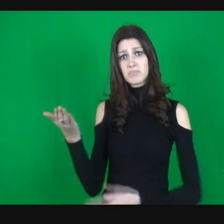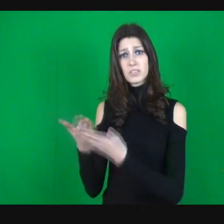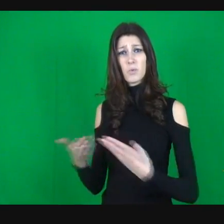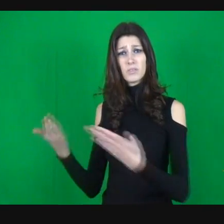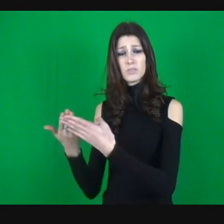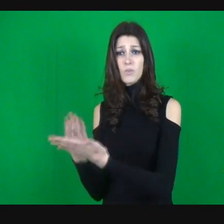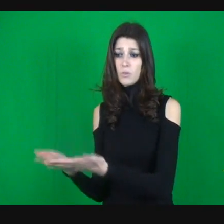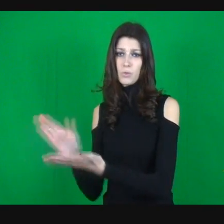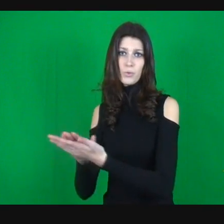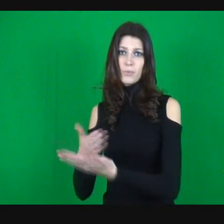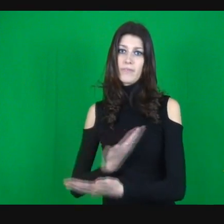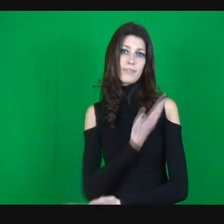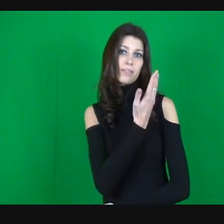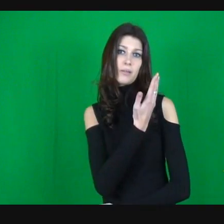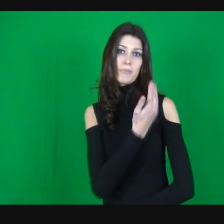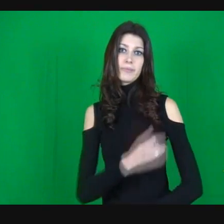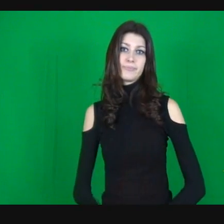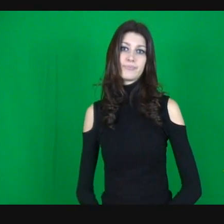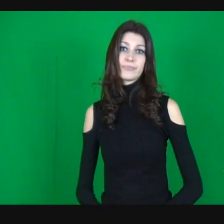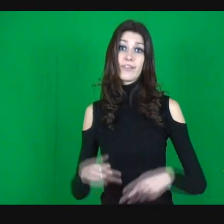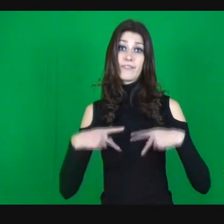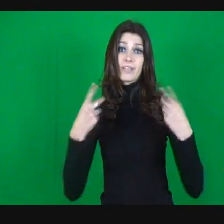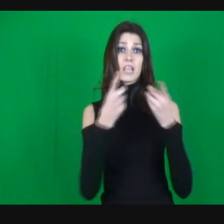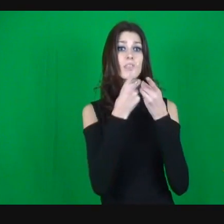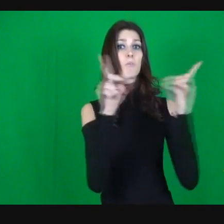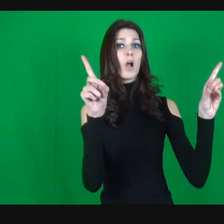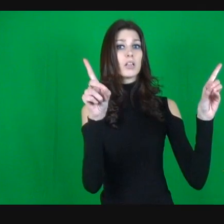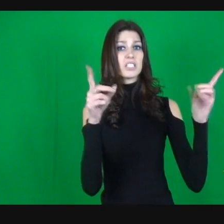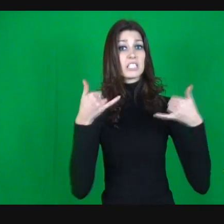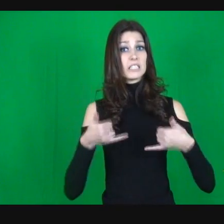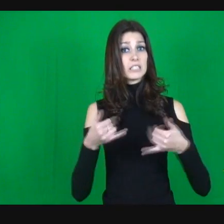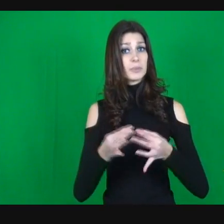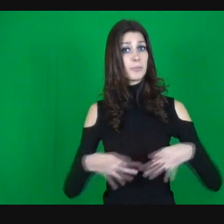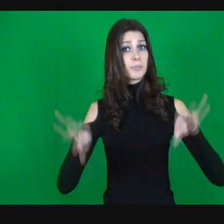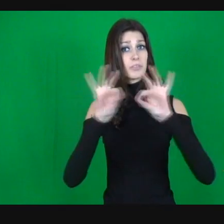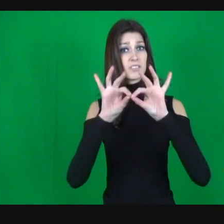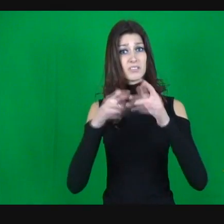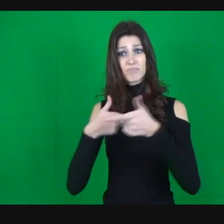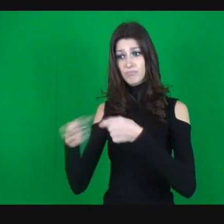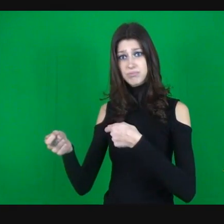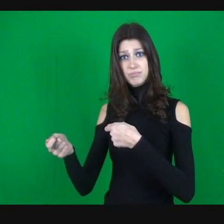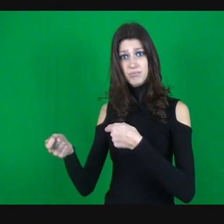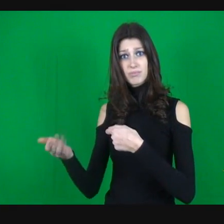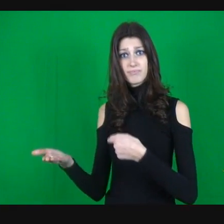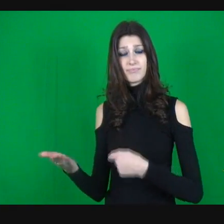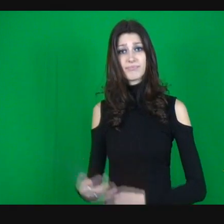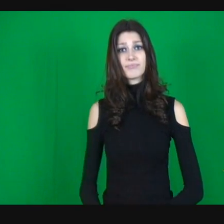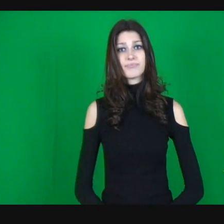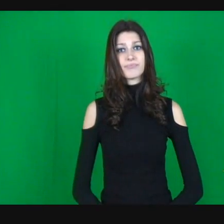vous pensez que cette double peine est préjudiciable à la vie démocratique de notre pays,